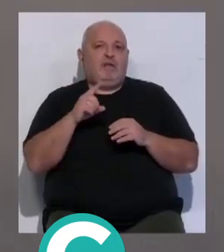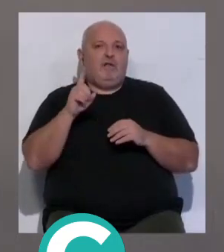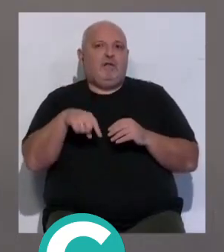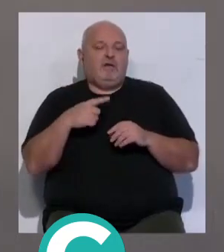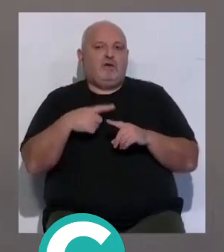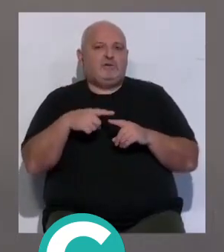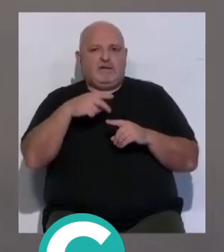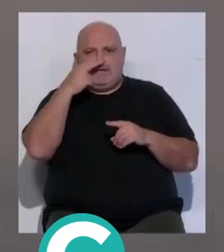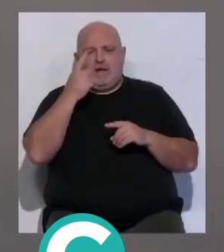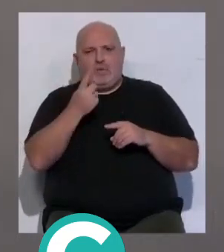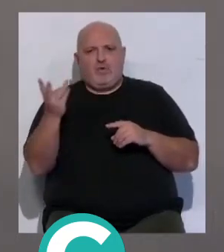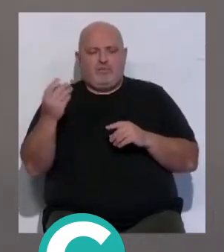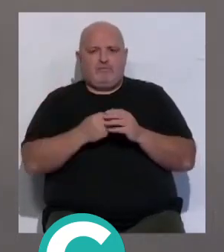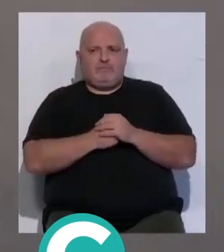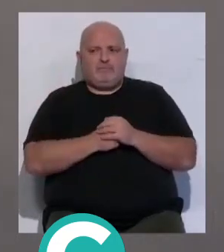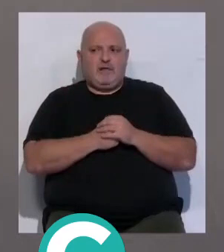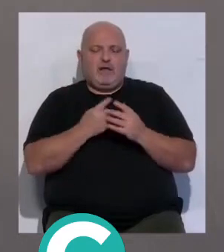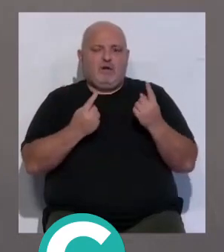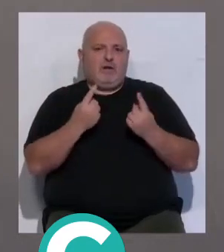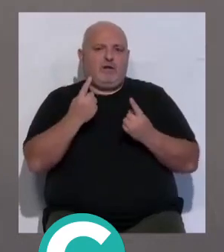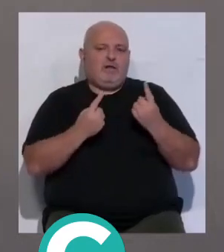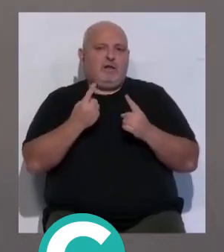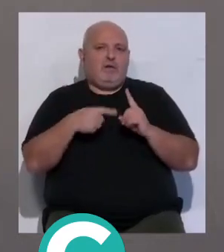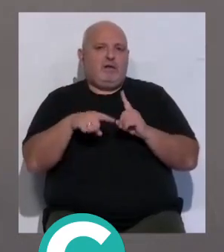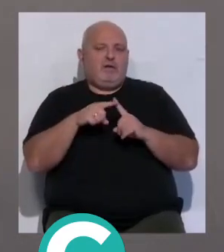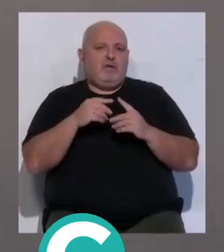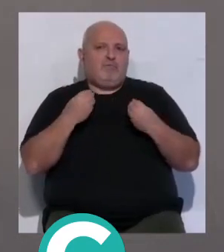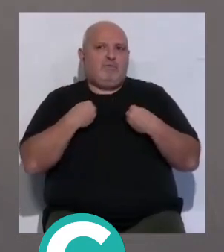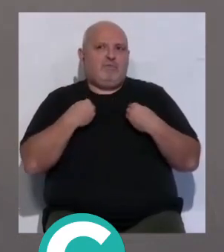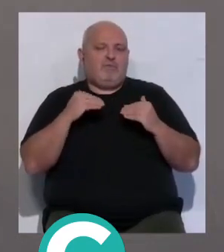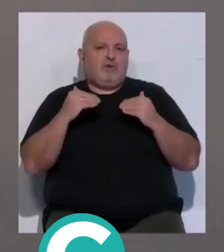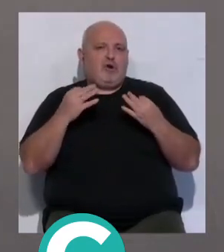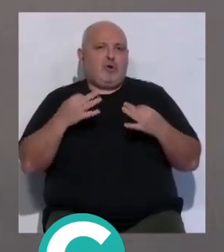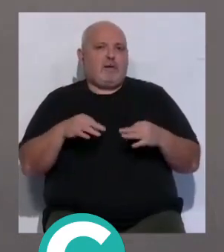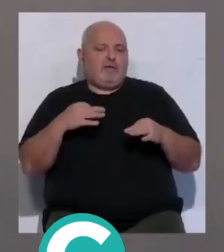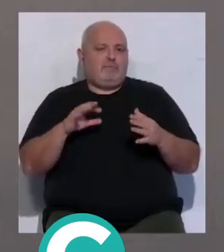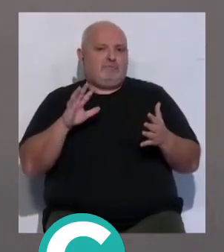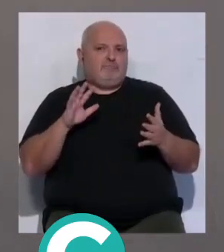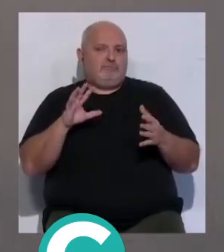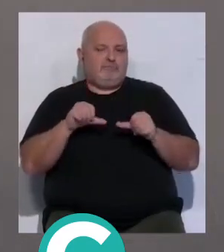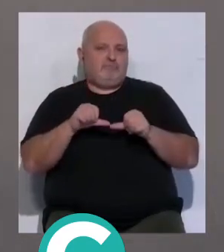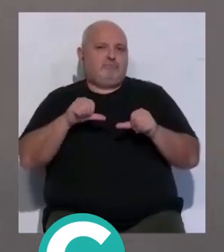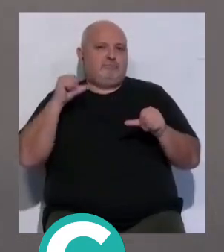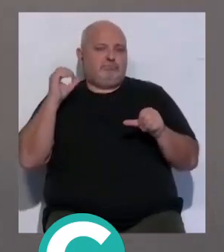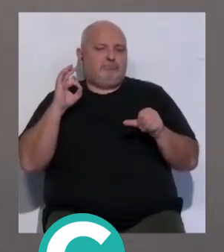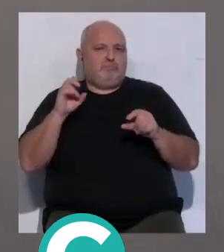interesantes en cierta manera volvimos a vivir una normalidad después de aquellos problemitas